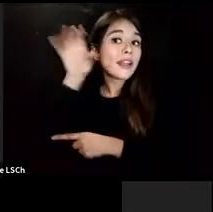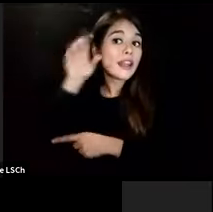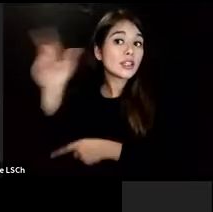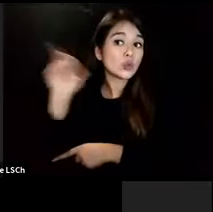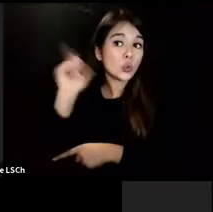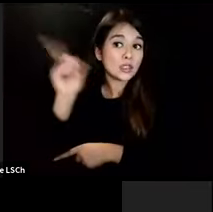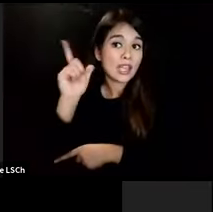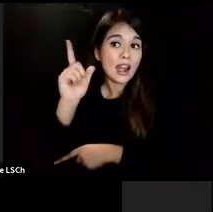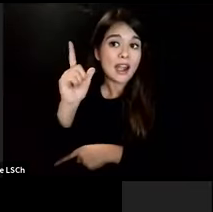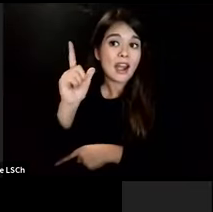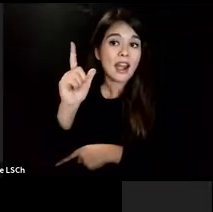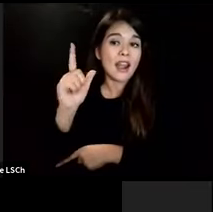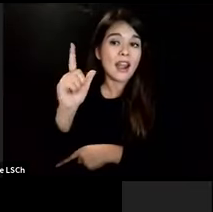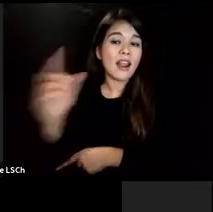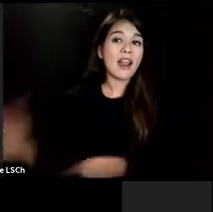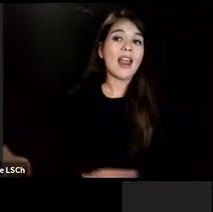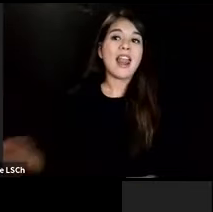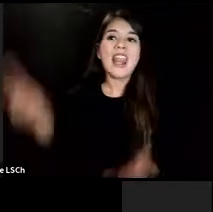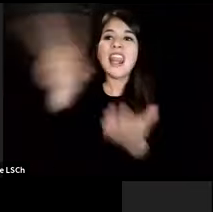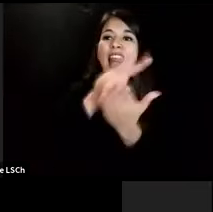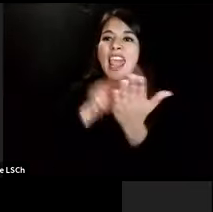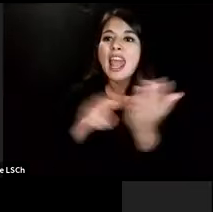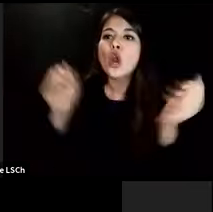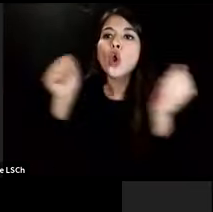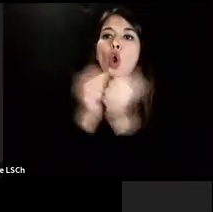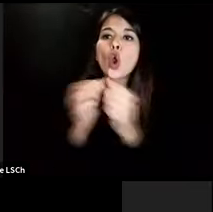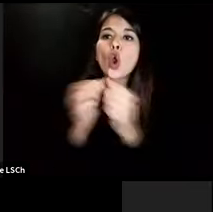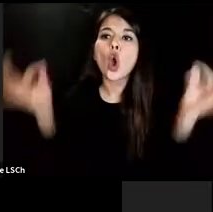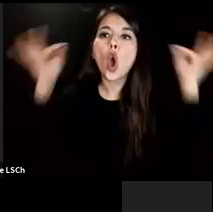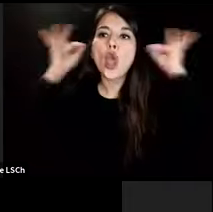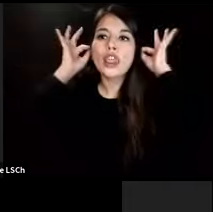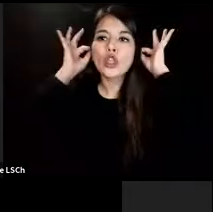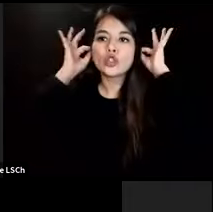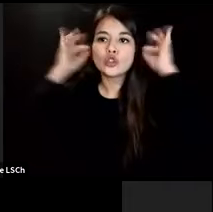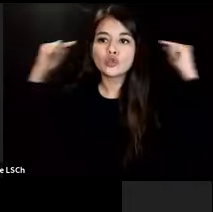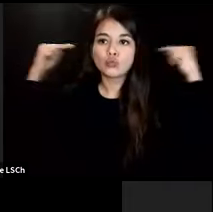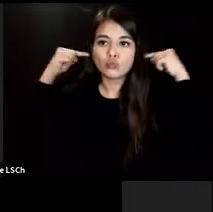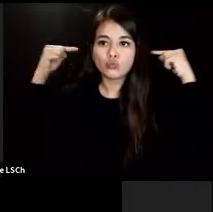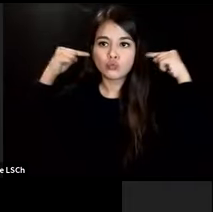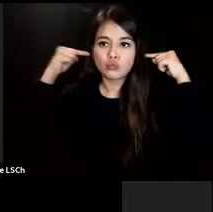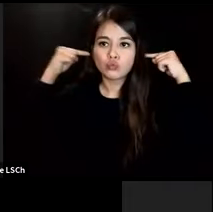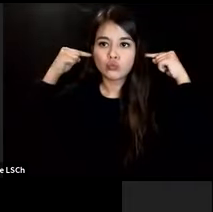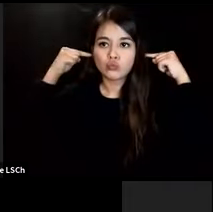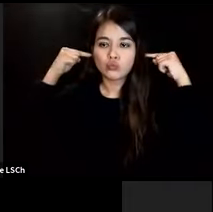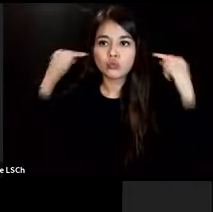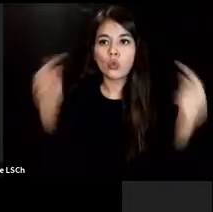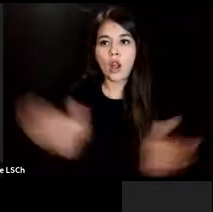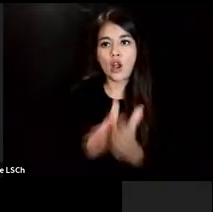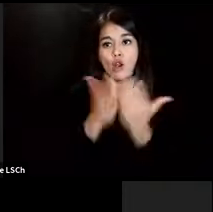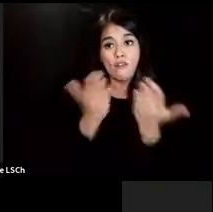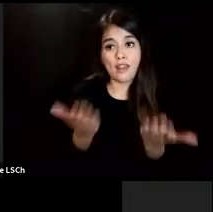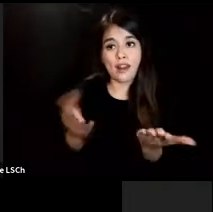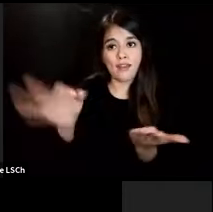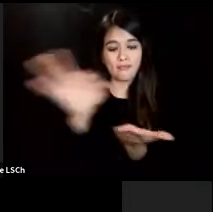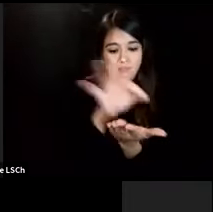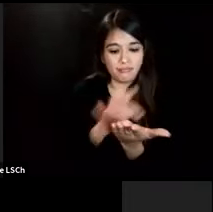los oídos una novela gráfica. Y además, por último,